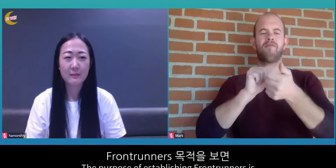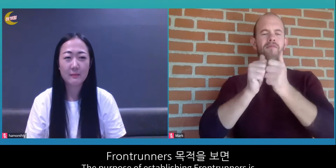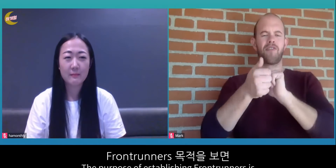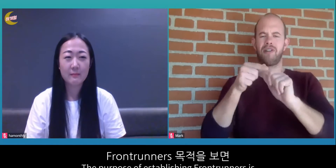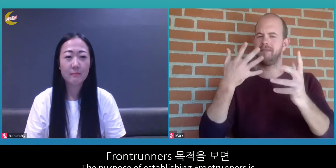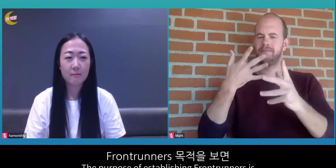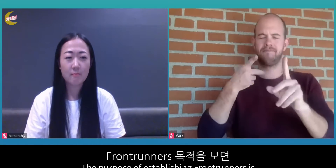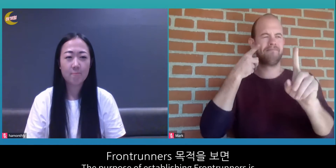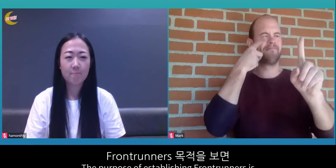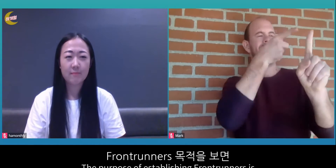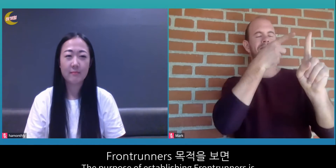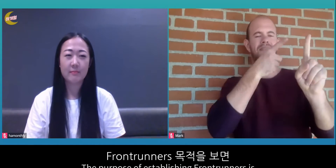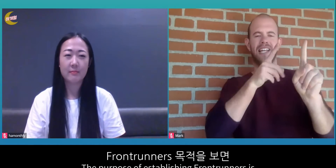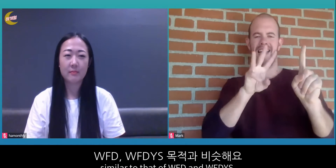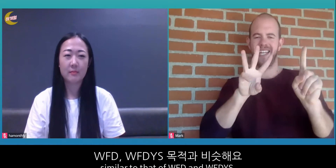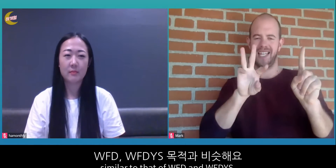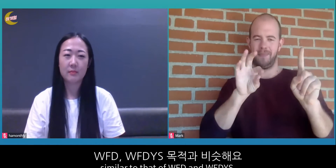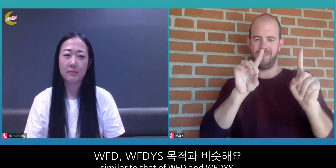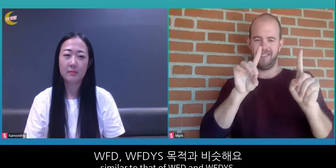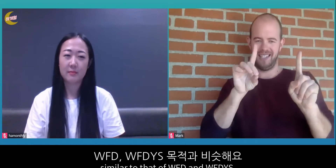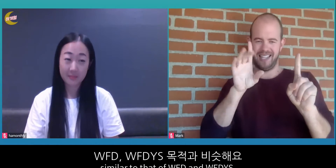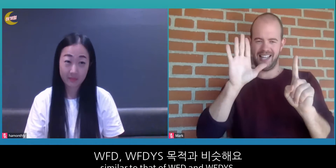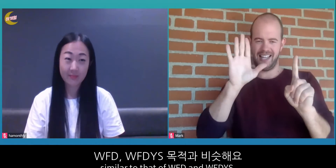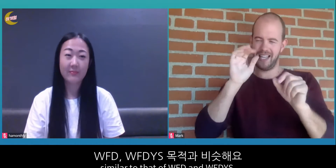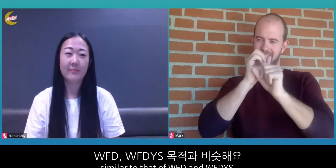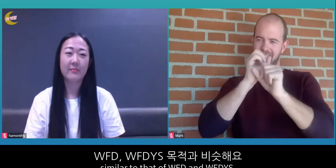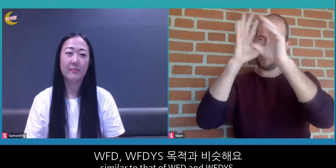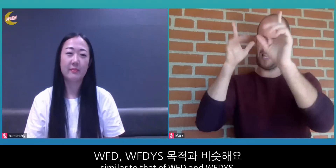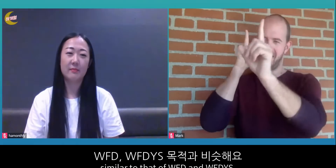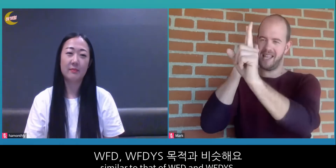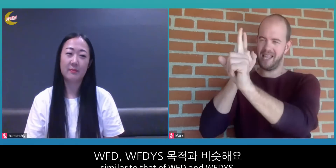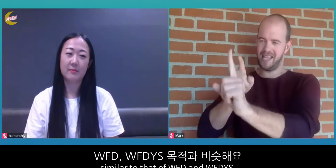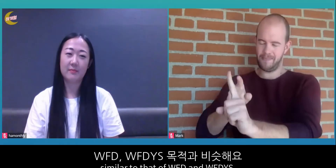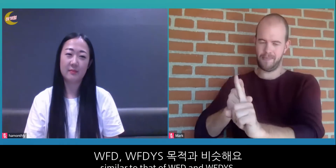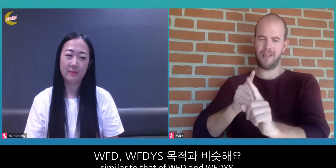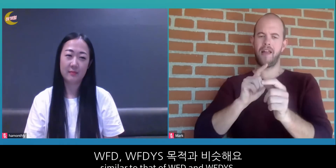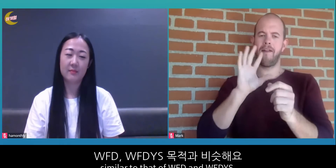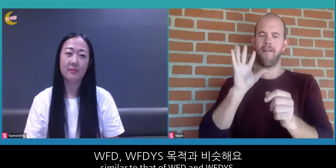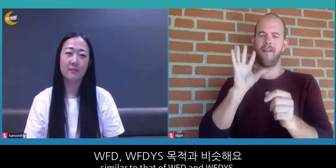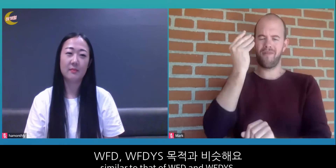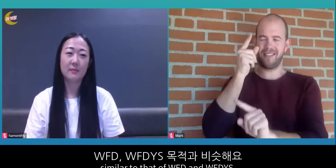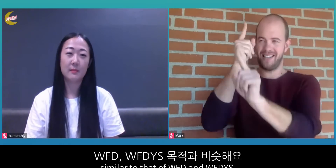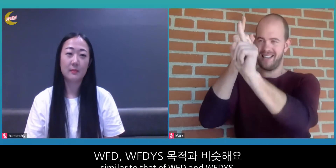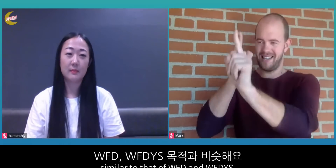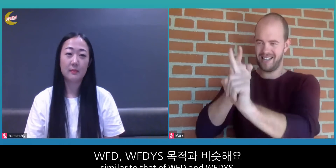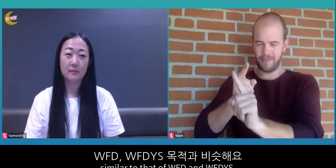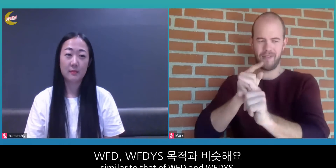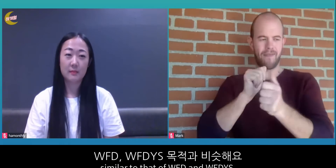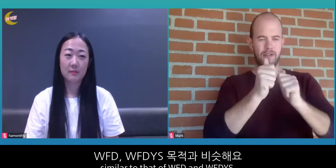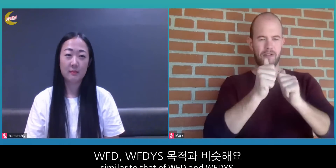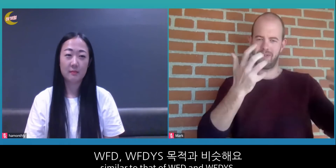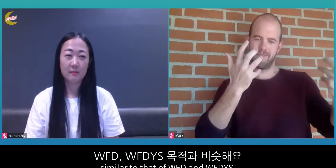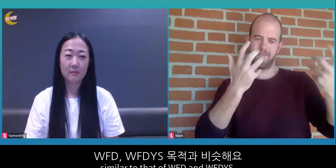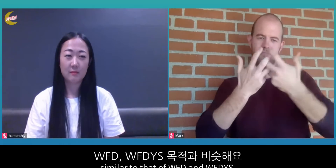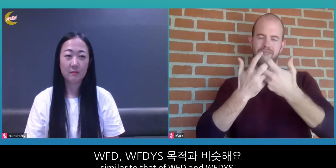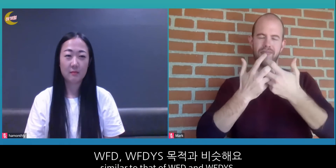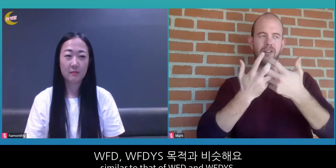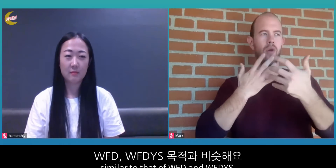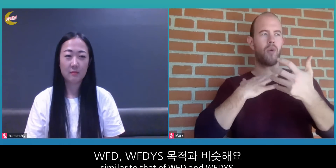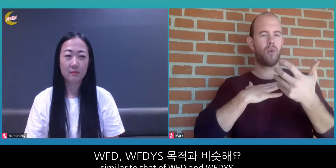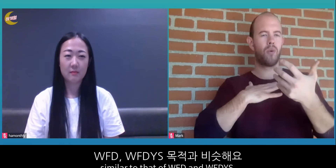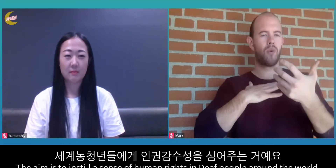フロントランナーを設立する目的は、WFDやWFDYSと同様です。